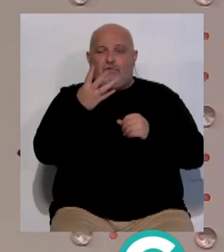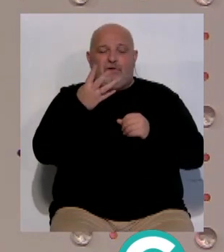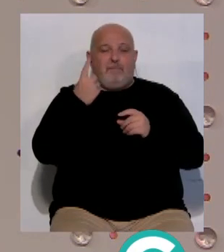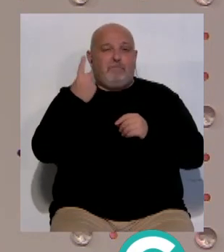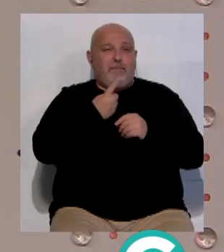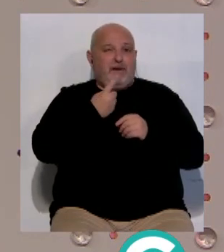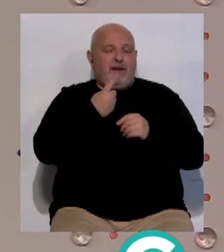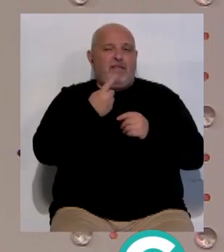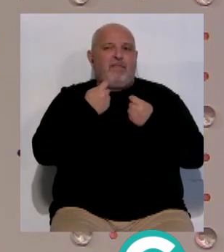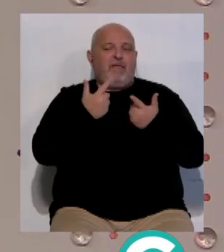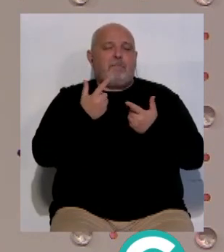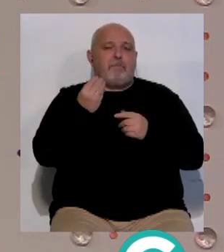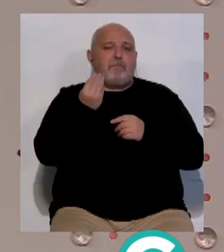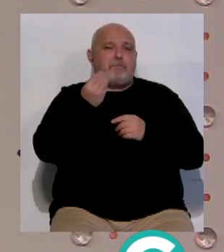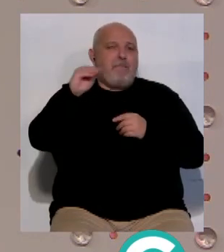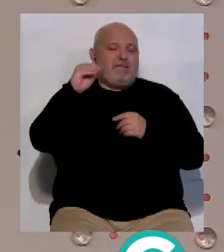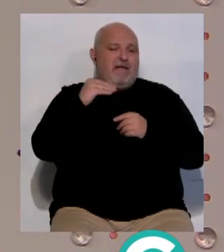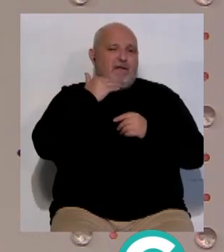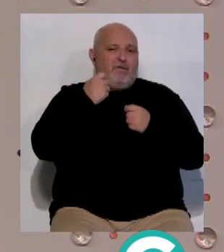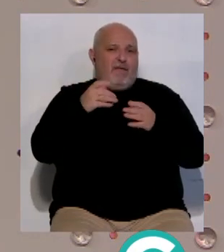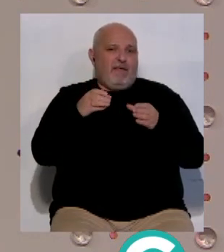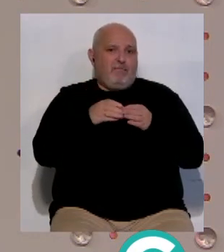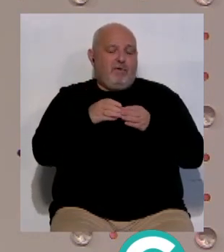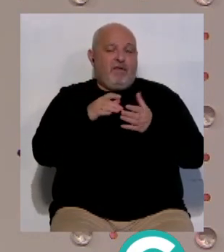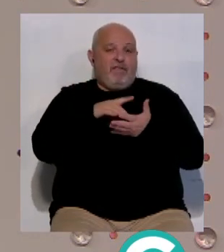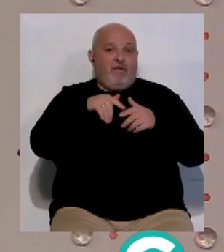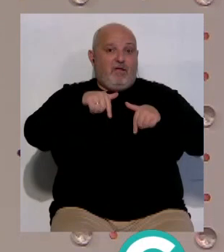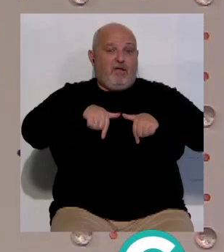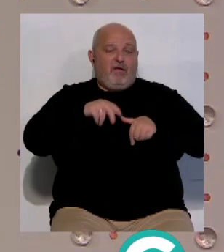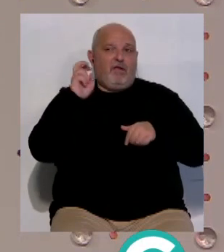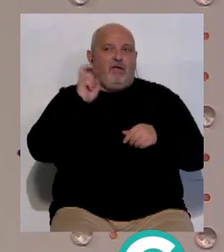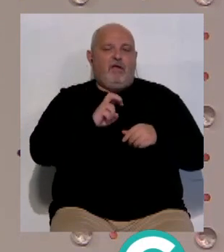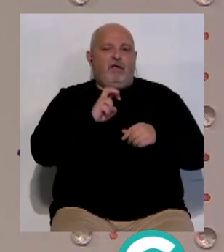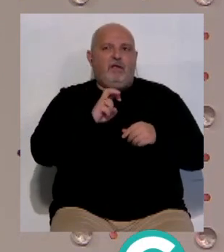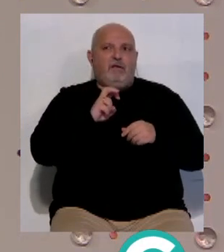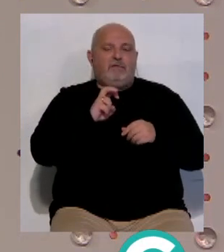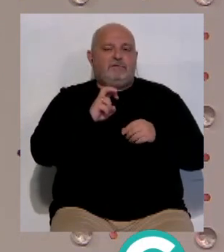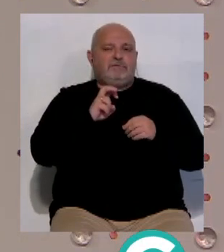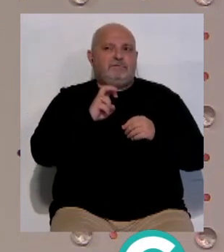des todavía más posibilidades al equipo pero a día de hoy venían donde veníamos Es normal que